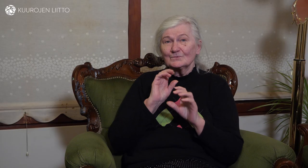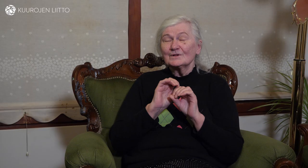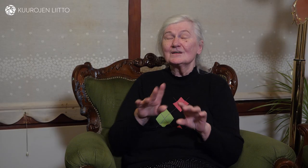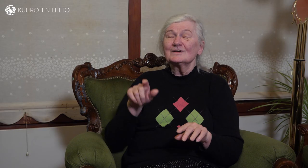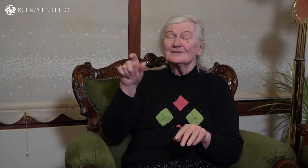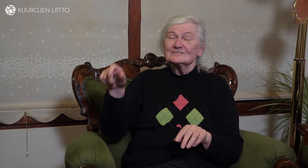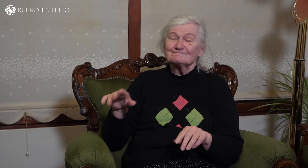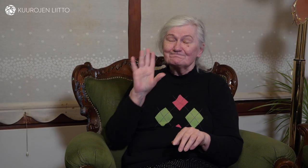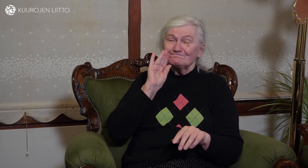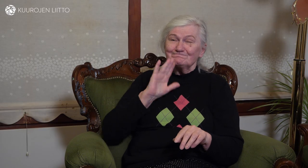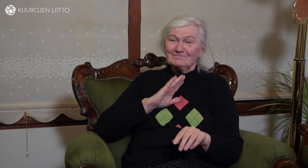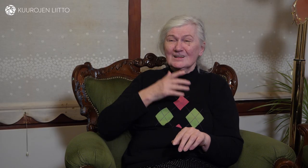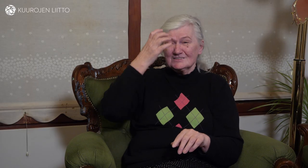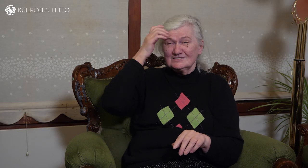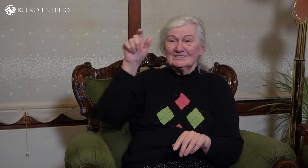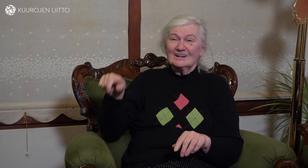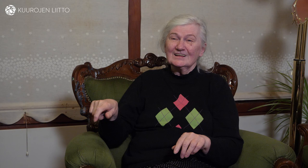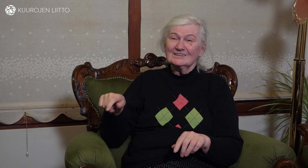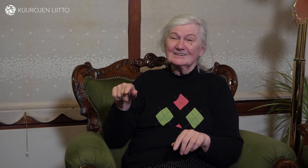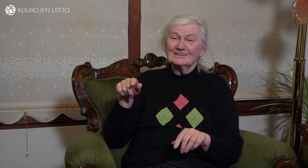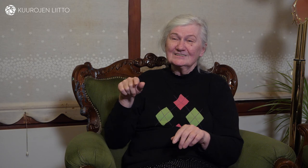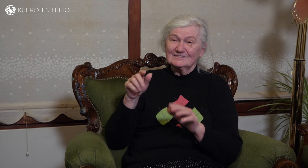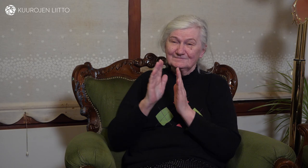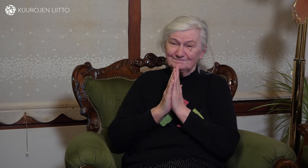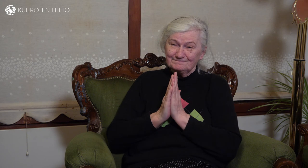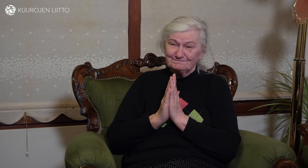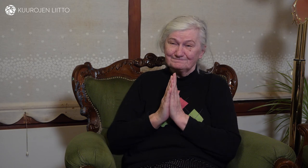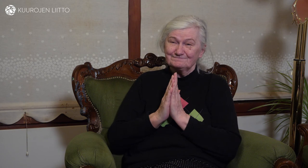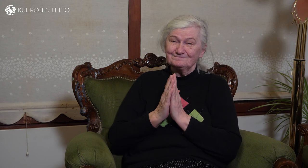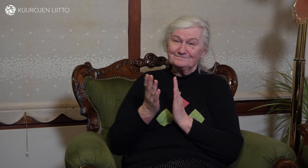Kuurojen Lähetykseen lähdin mukaan, kun vanhempi helsinkiläinen rouva -